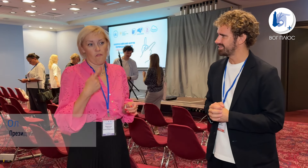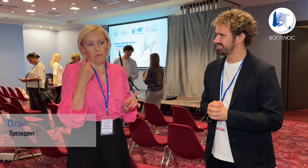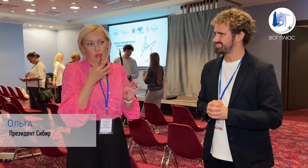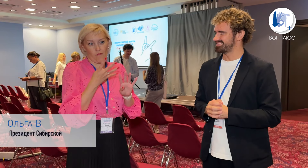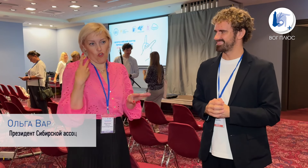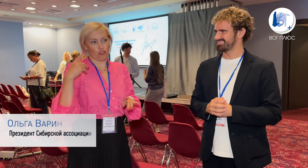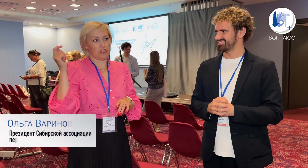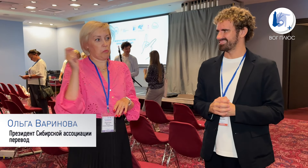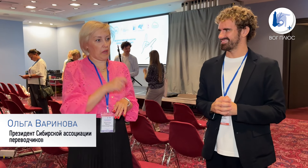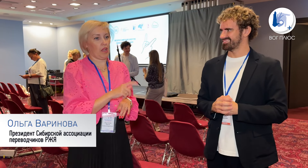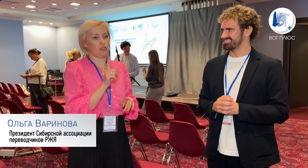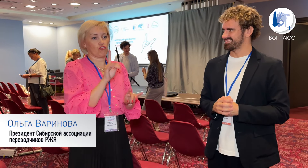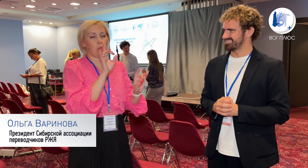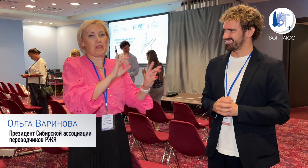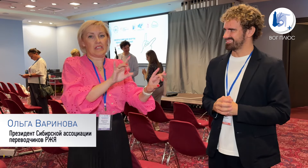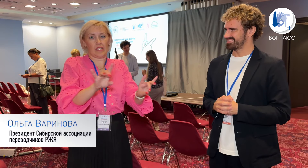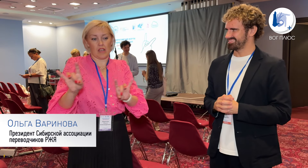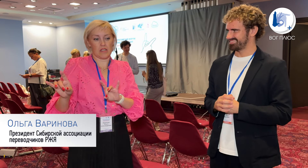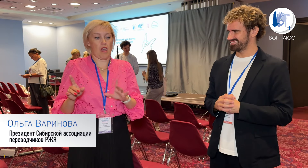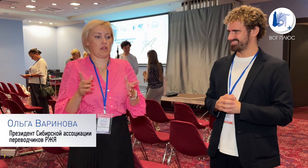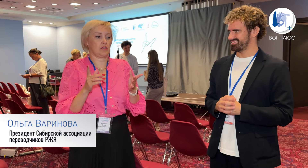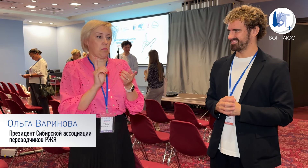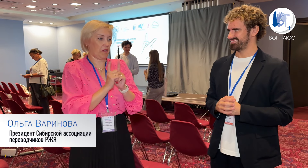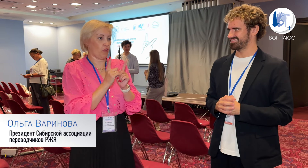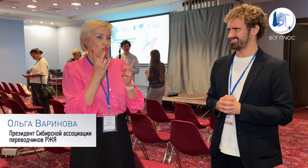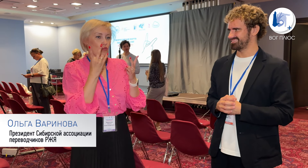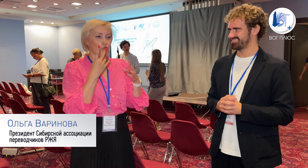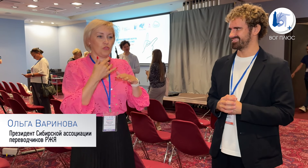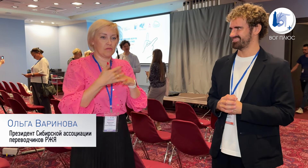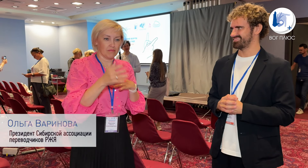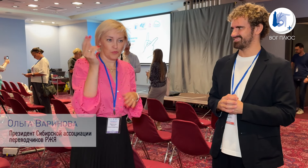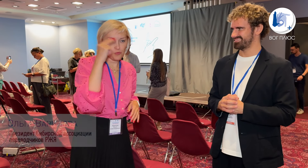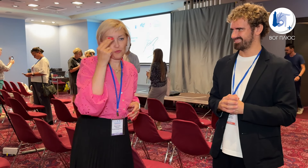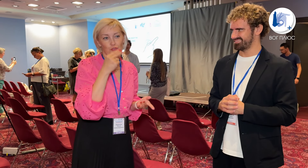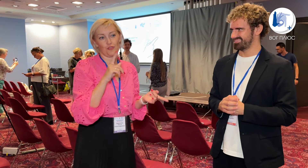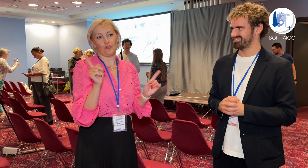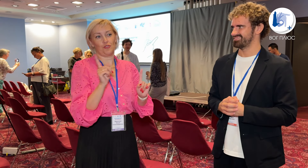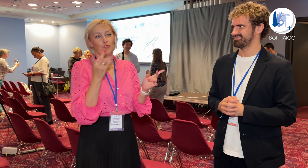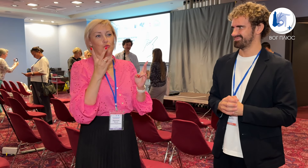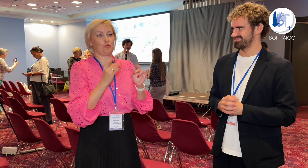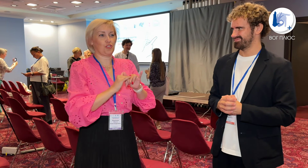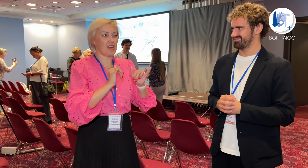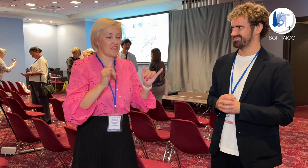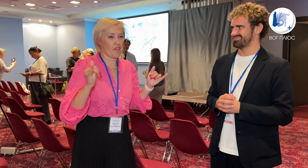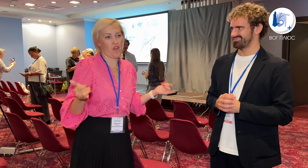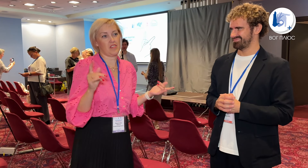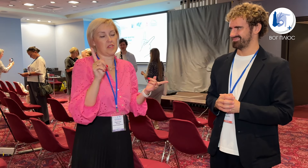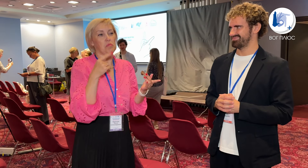В первую очередь, я приехала, чтобы рассказать переводчикам что нужно учить, в чем развиваться.